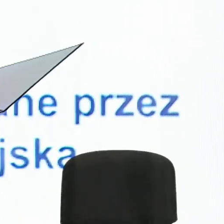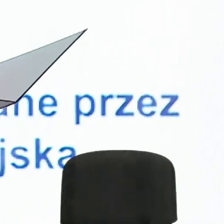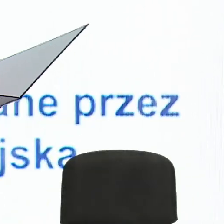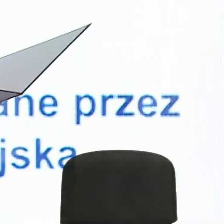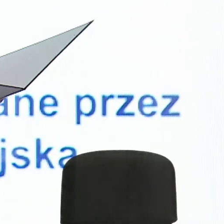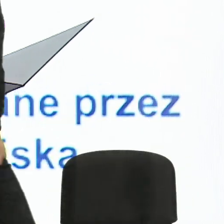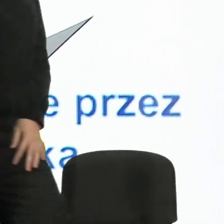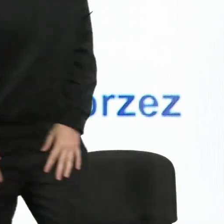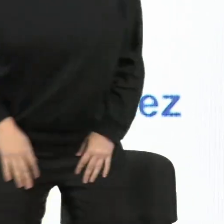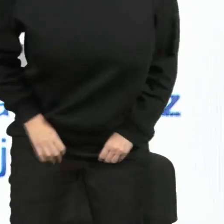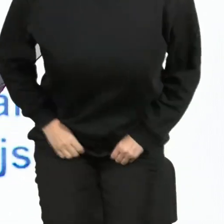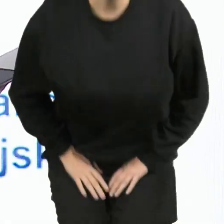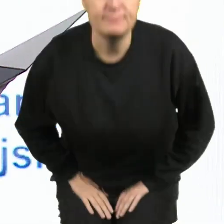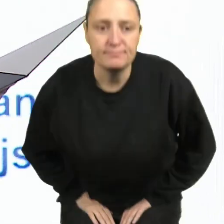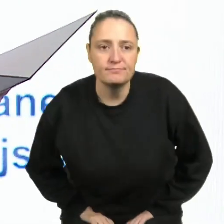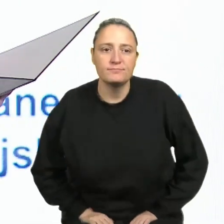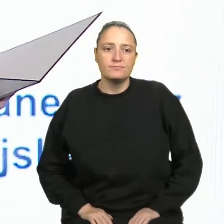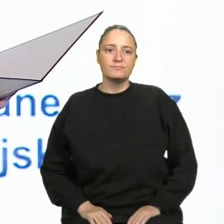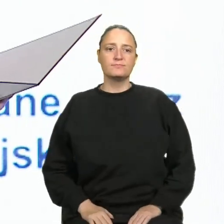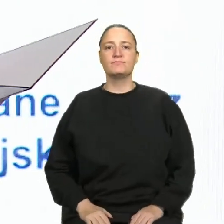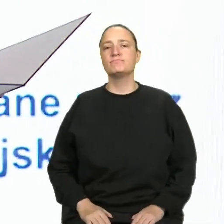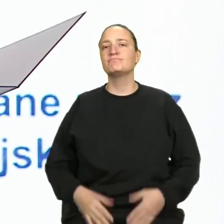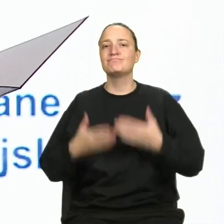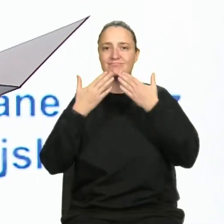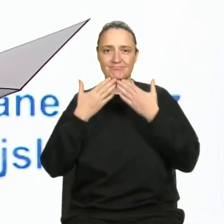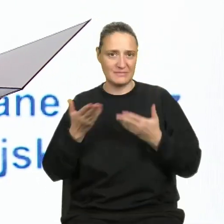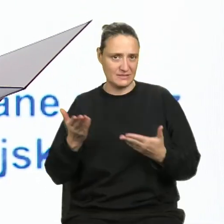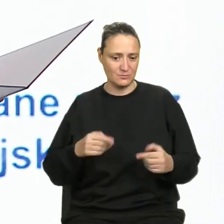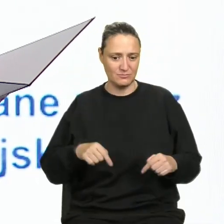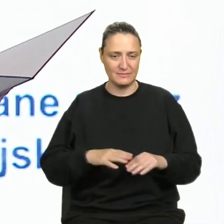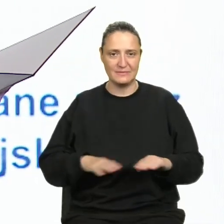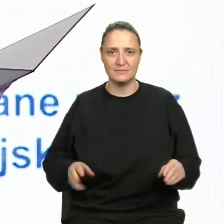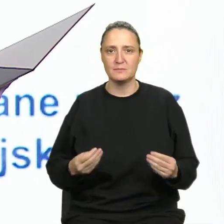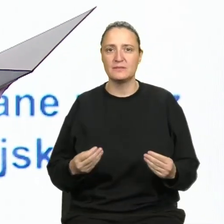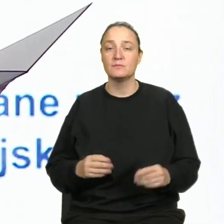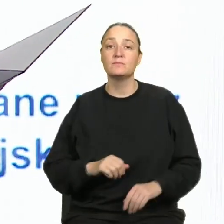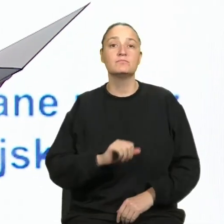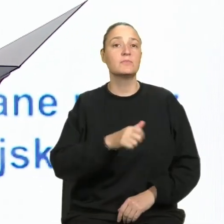I zwycięzcami w kategorii pierwszej są